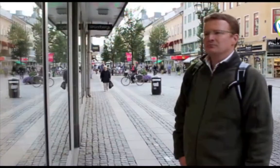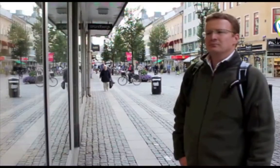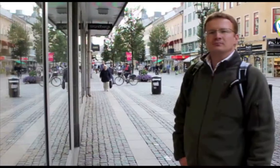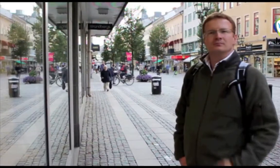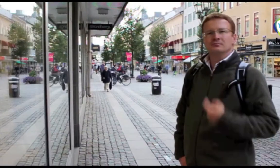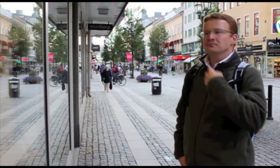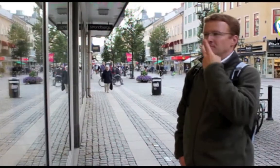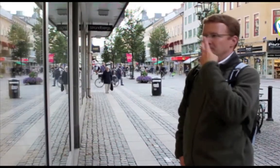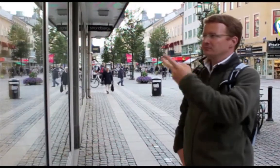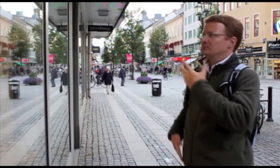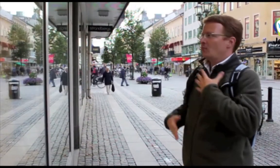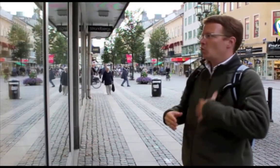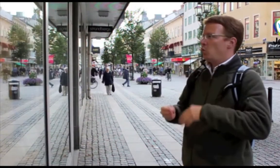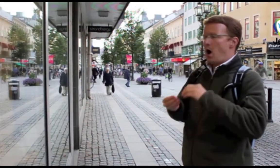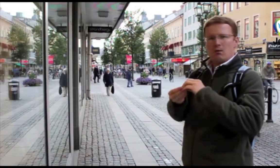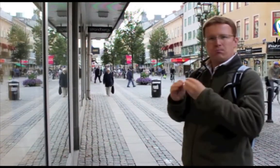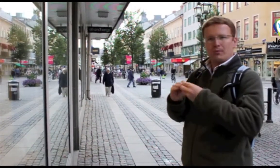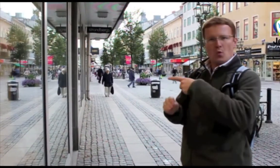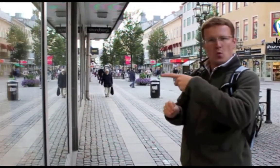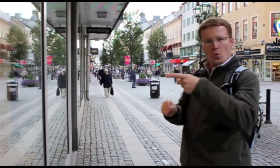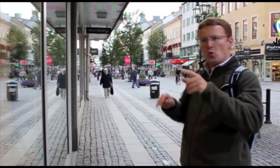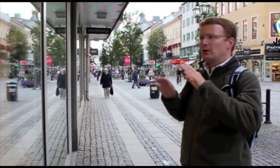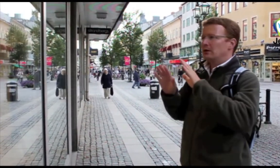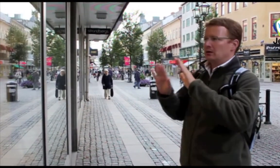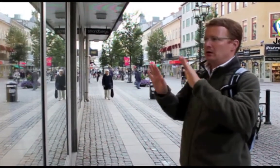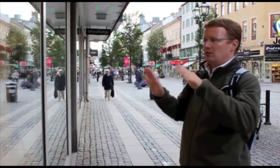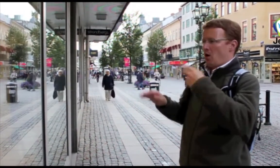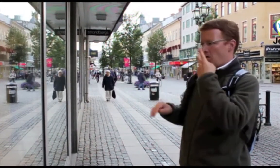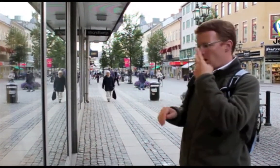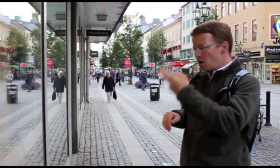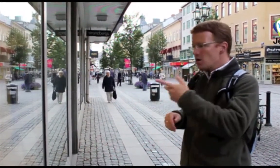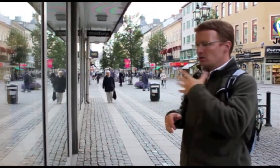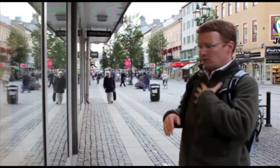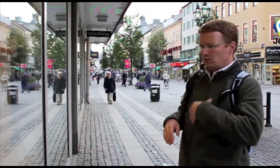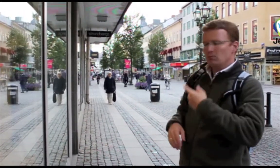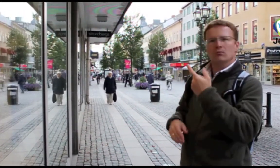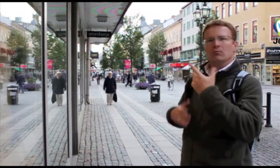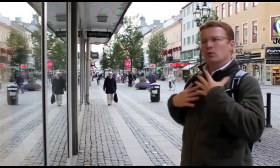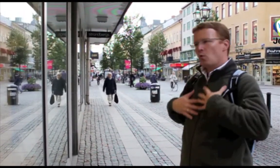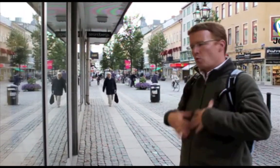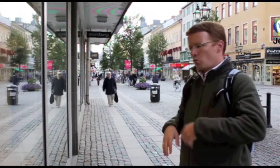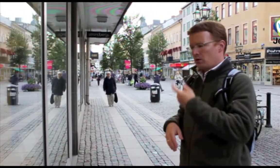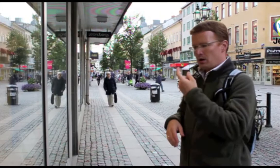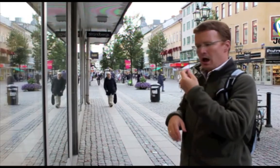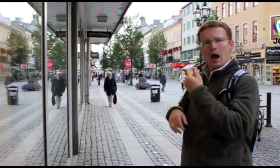A ruhaboltot nézegetem éppen. A kirakatban látom, hogy a ruhák árszínvonala